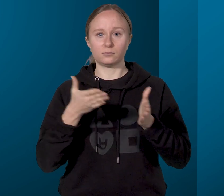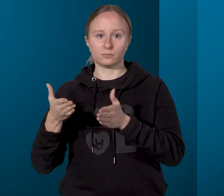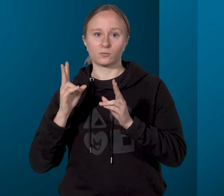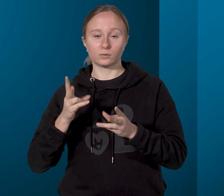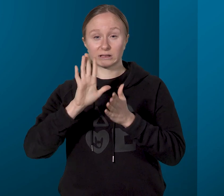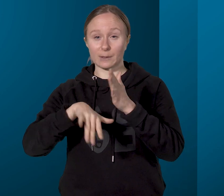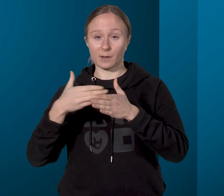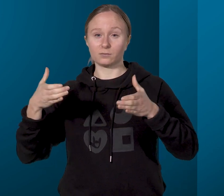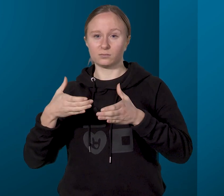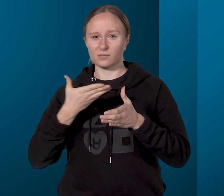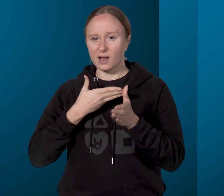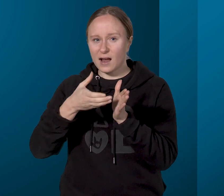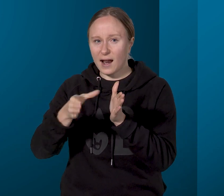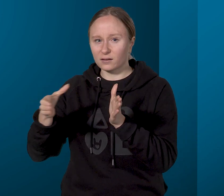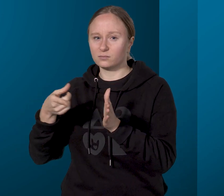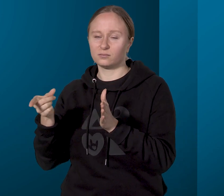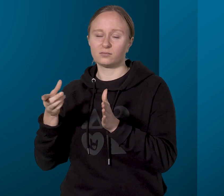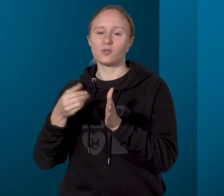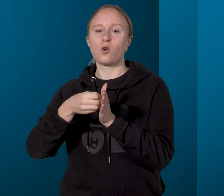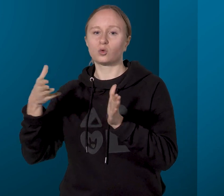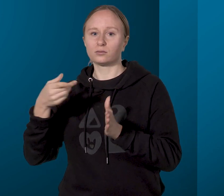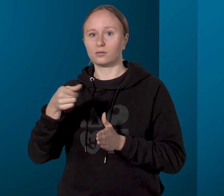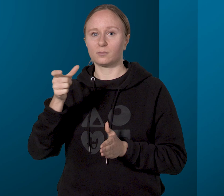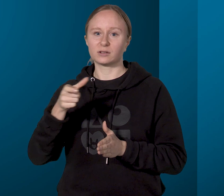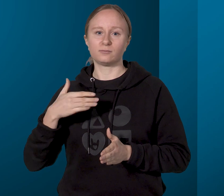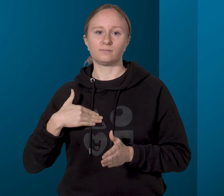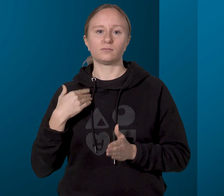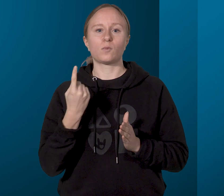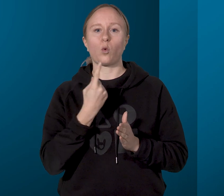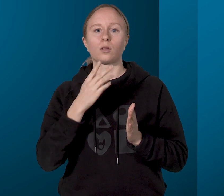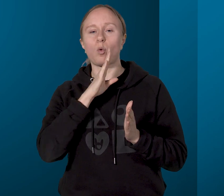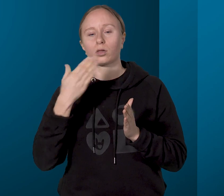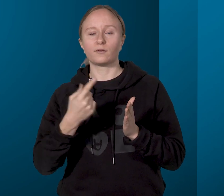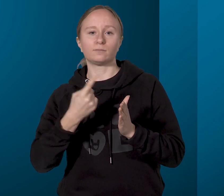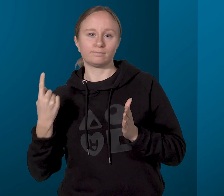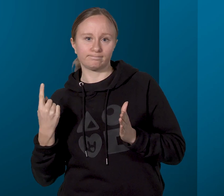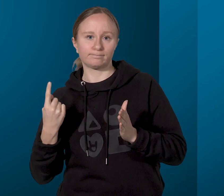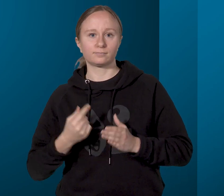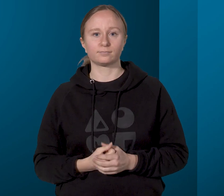medan hierarki inom teckenspråkssamhället kan få människor att känna sig utanför.